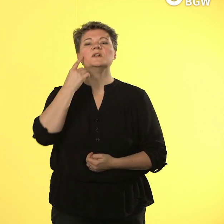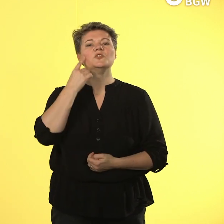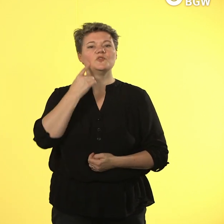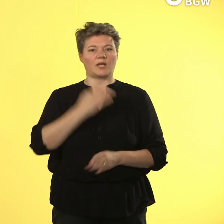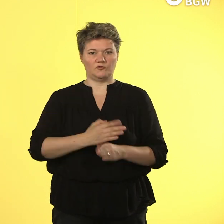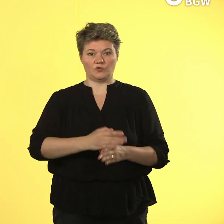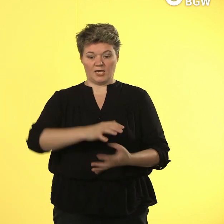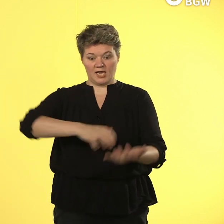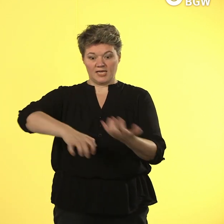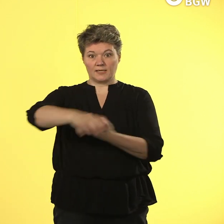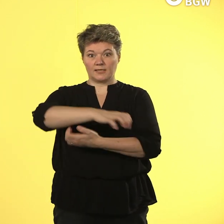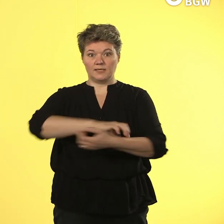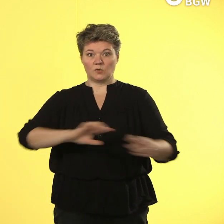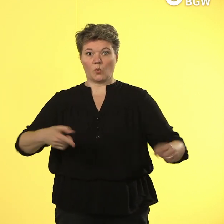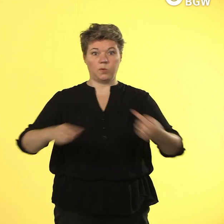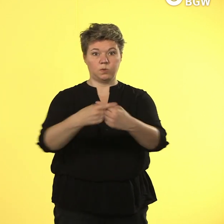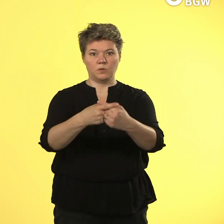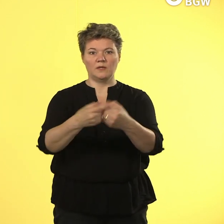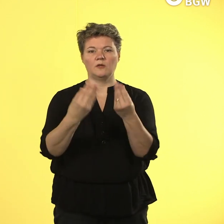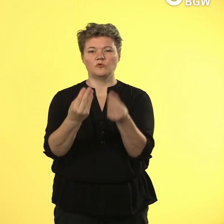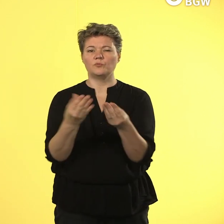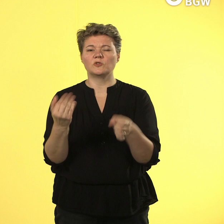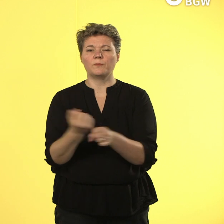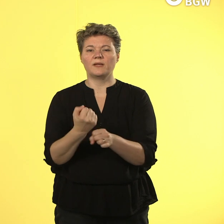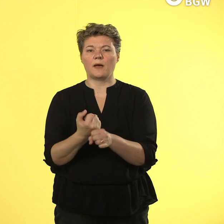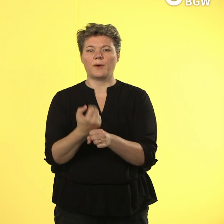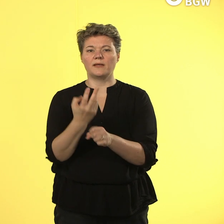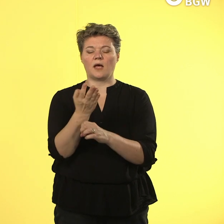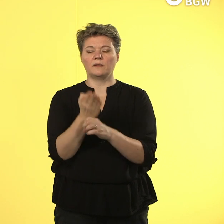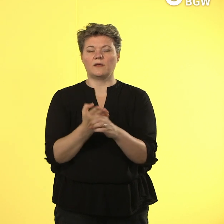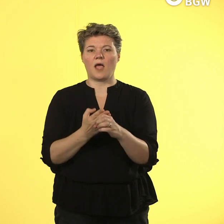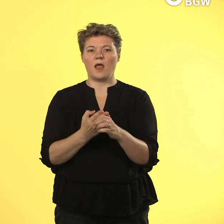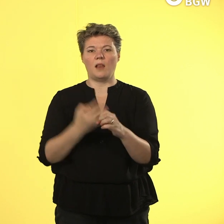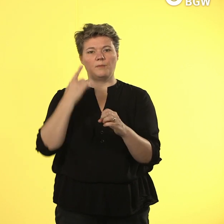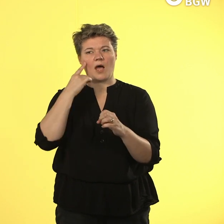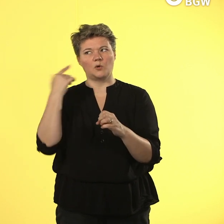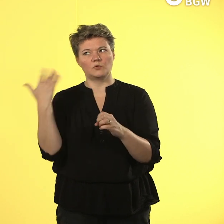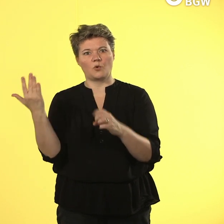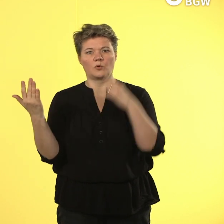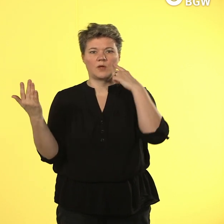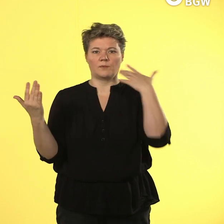D. h., ein Teil der Kollegen und Kolleginnen geht ganz anders um mit den als schwierig beschriebenen Verhaltensweisen,